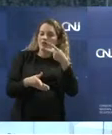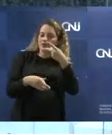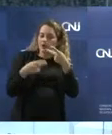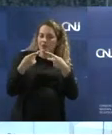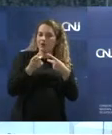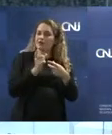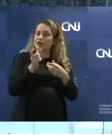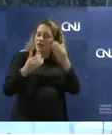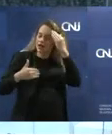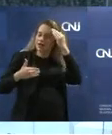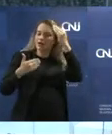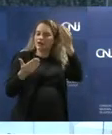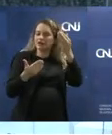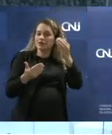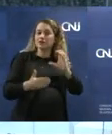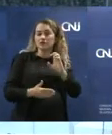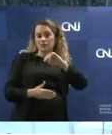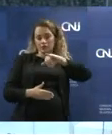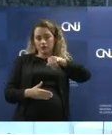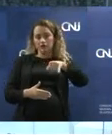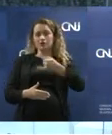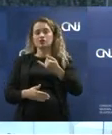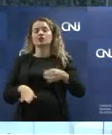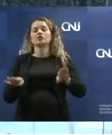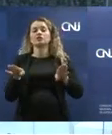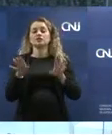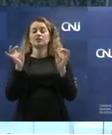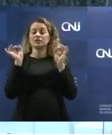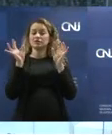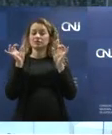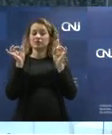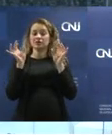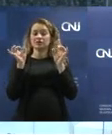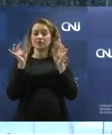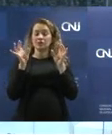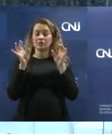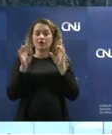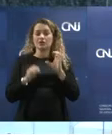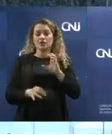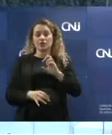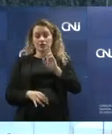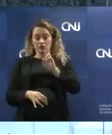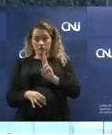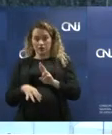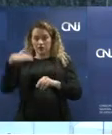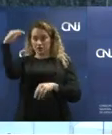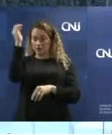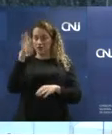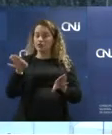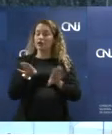ao Conselho Nacional de Justiça, especialmente à Corregedoria Nacional, e reforçando o papel do notariado